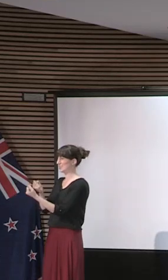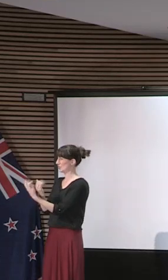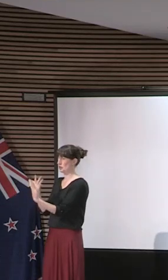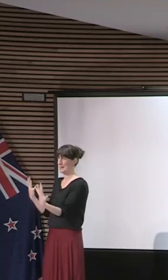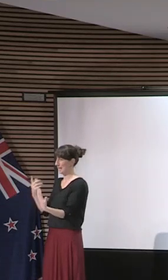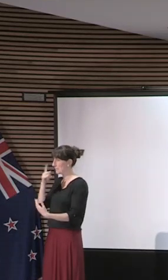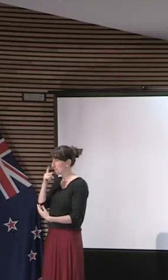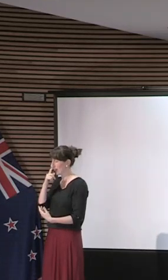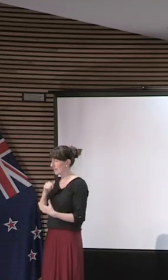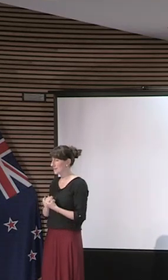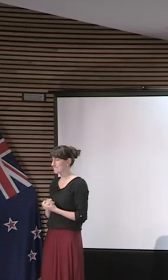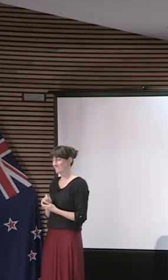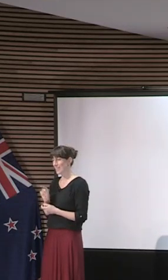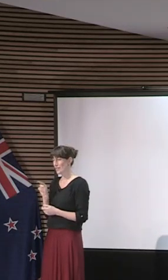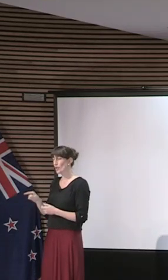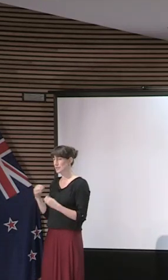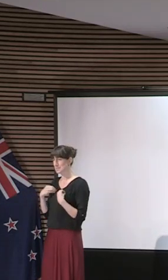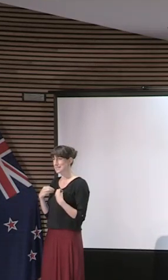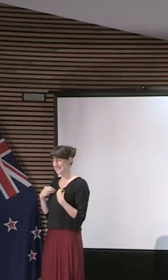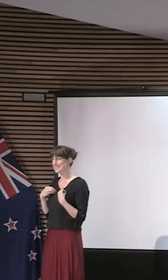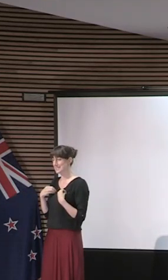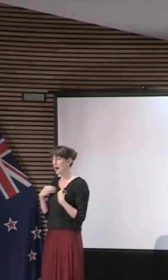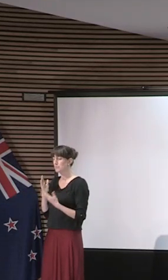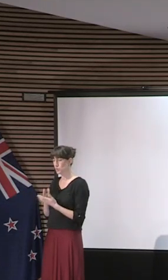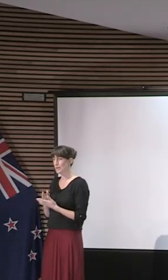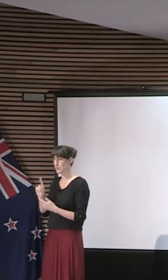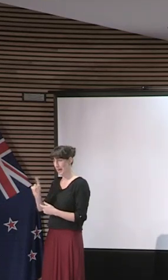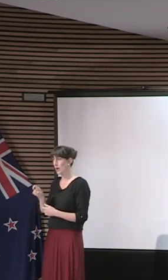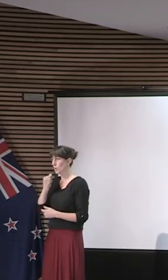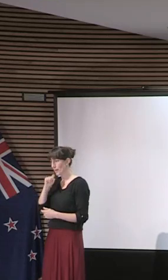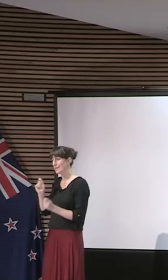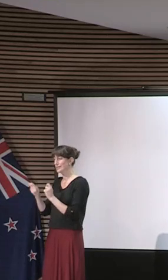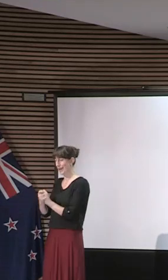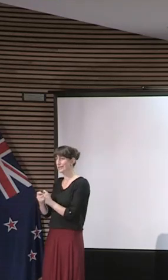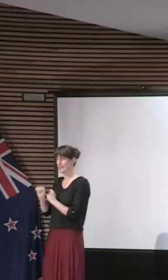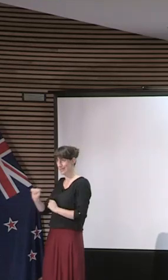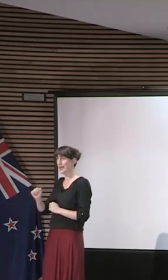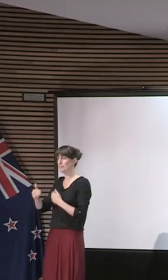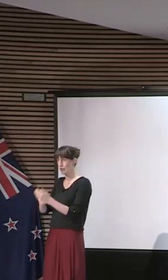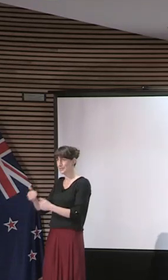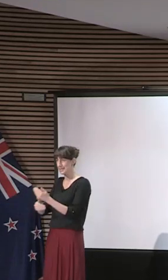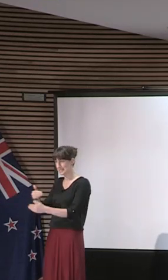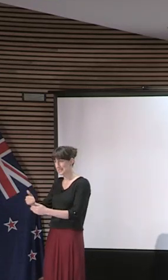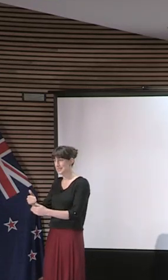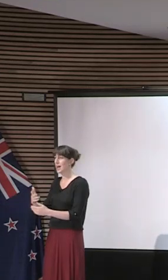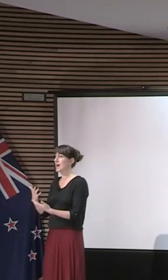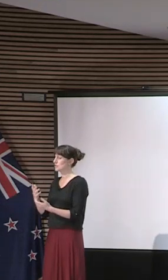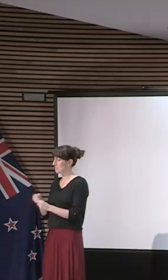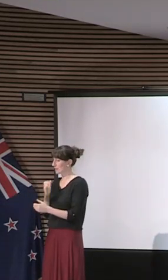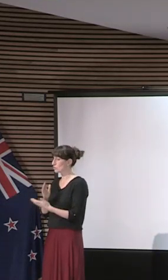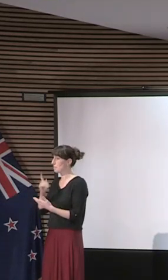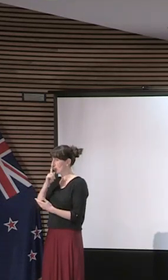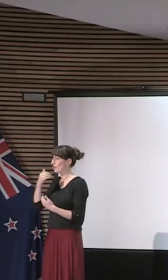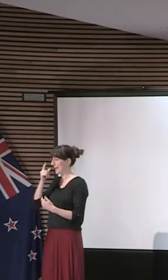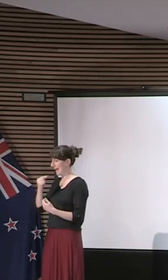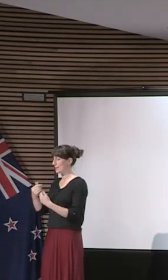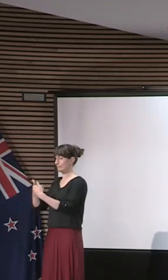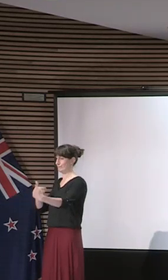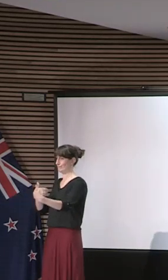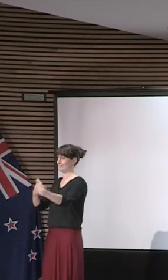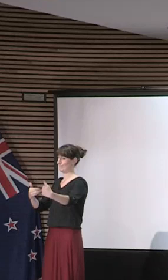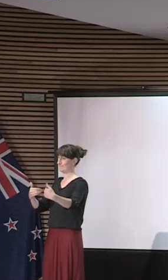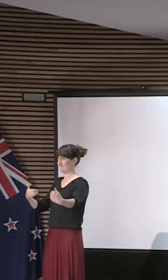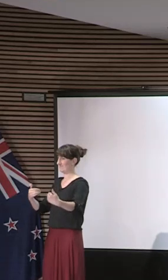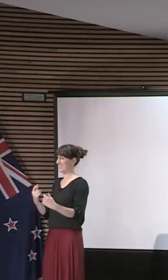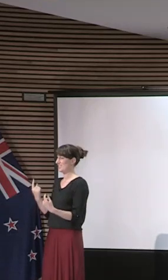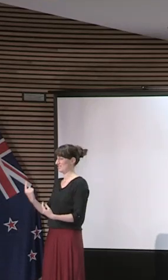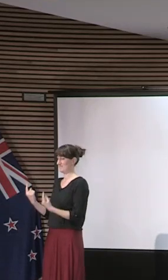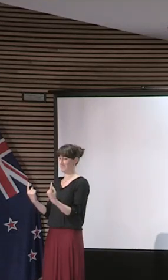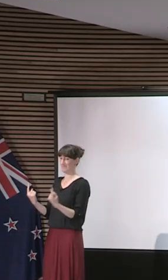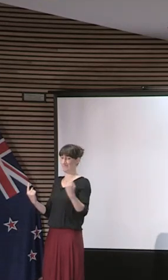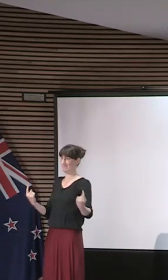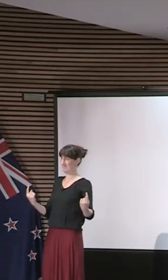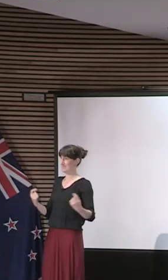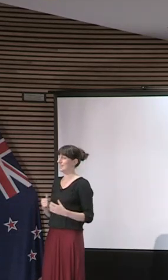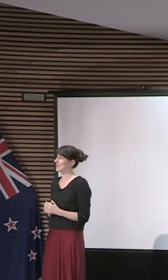etahi pikitia o nga roopu tino